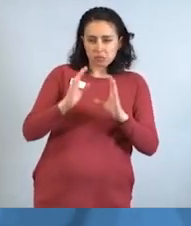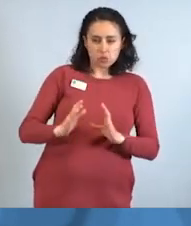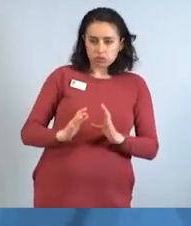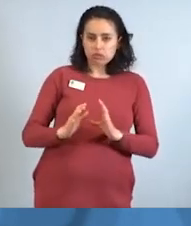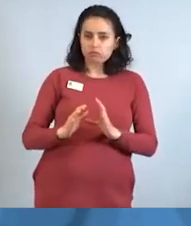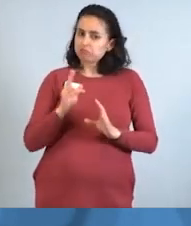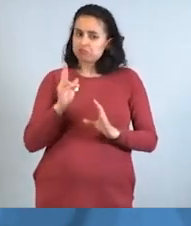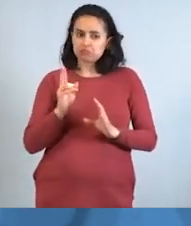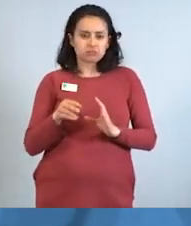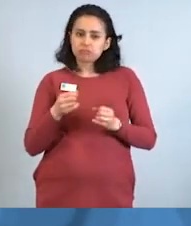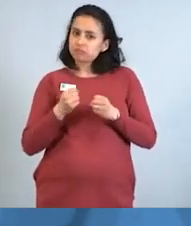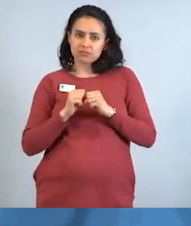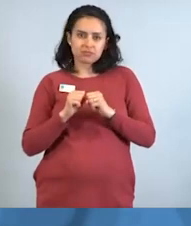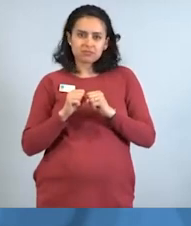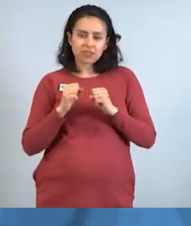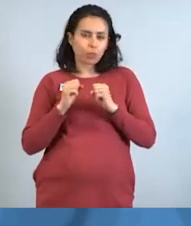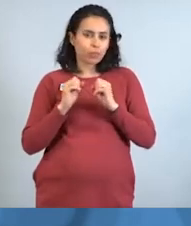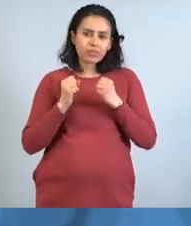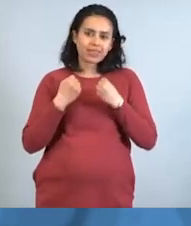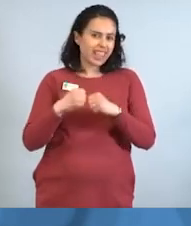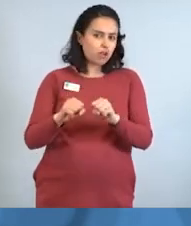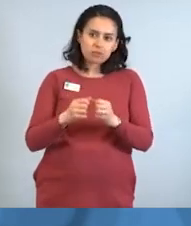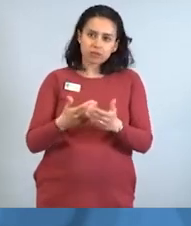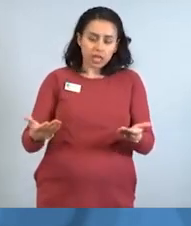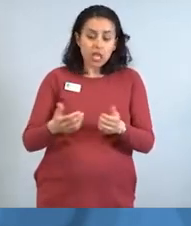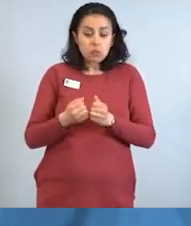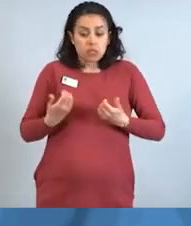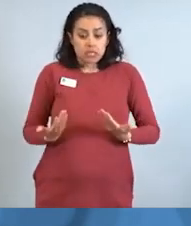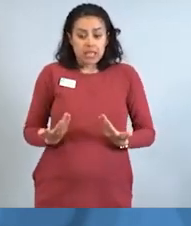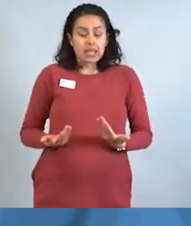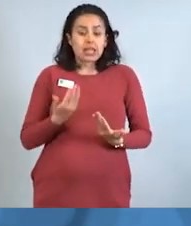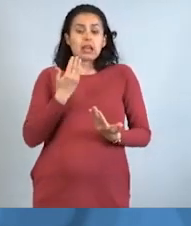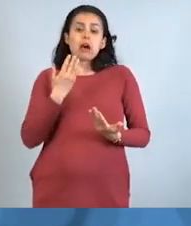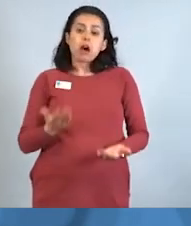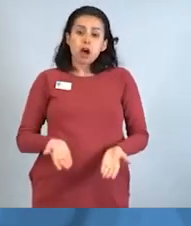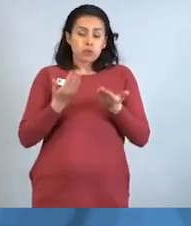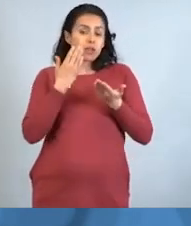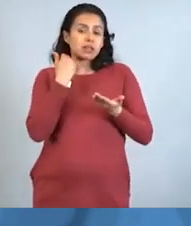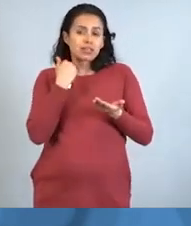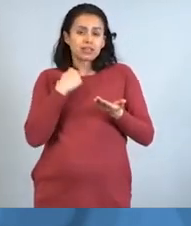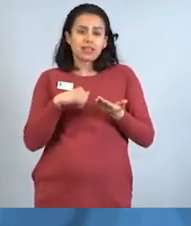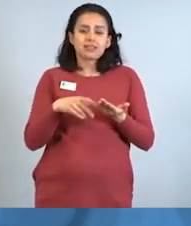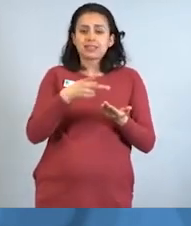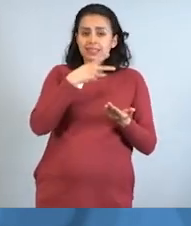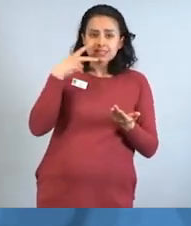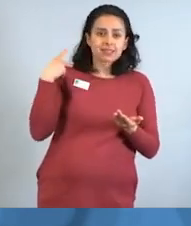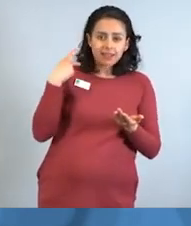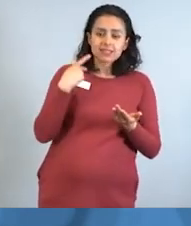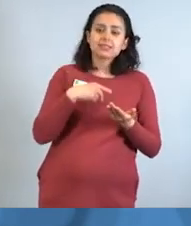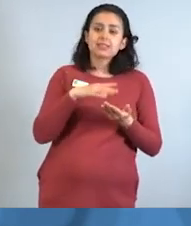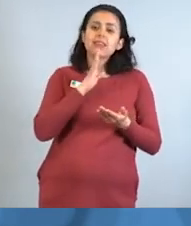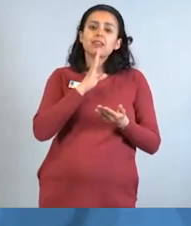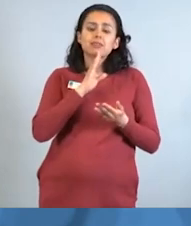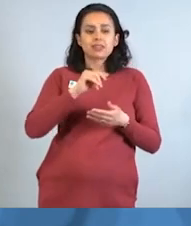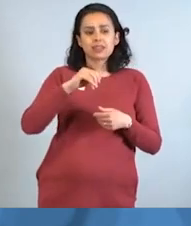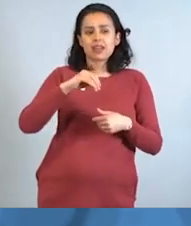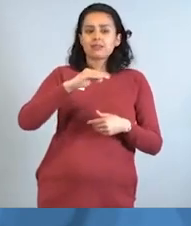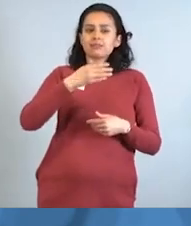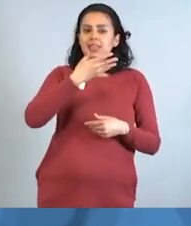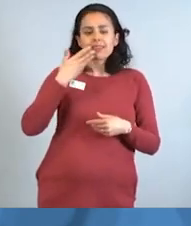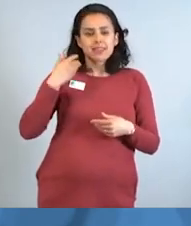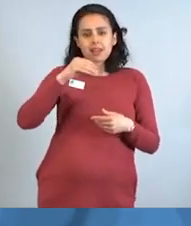Tänä aamuna on tullut Israelista ihan vastaavaa tietoa Etelä-Afrikan variantista RNA-rokotteella annettuna.